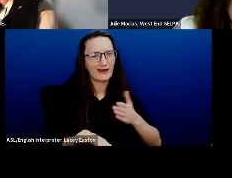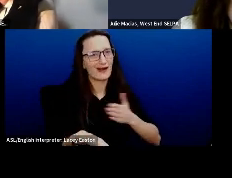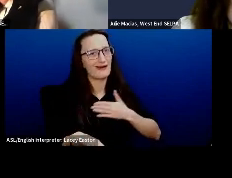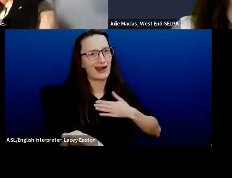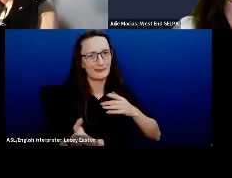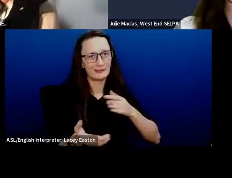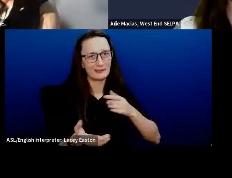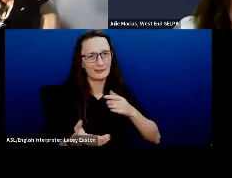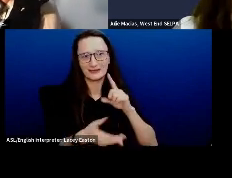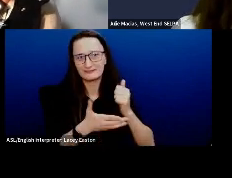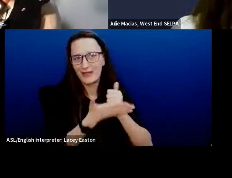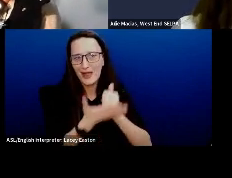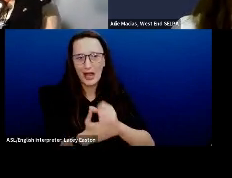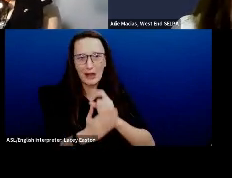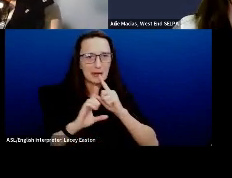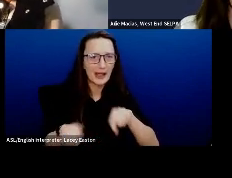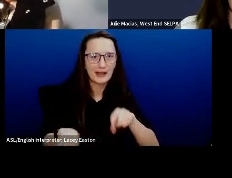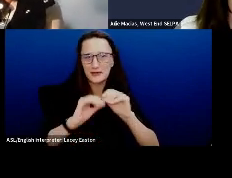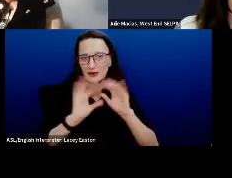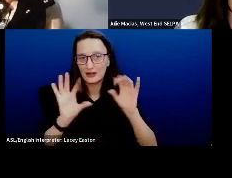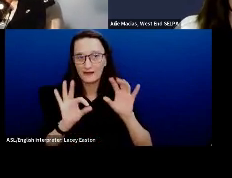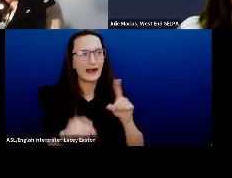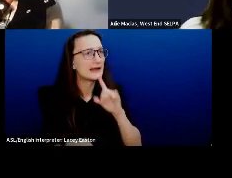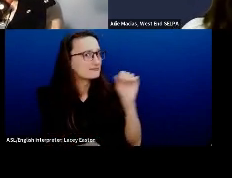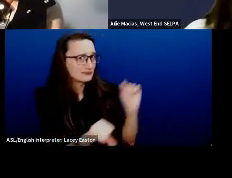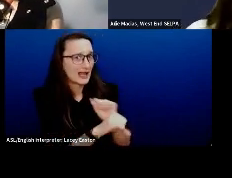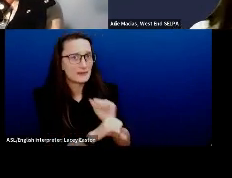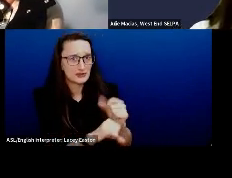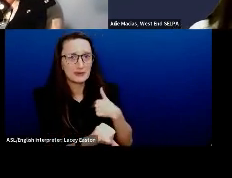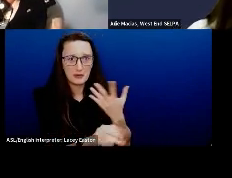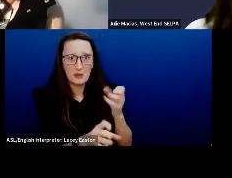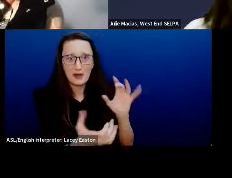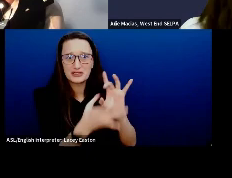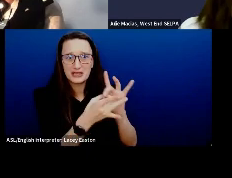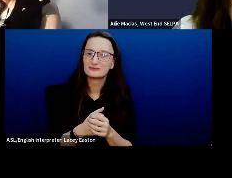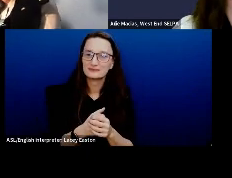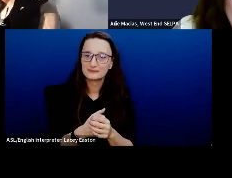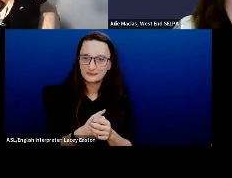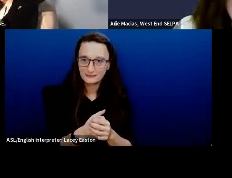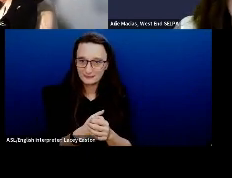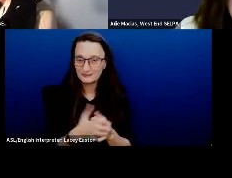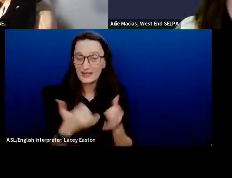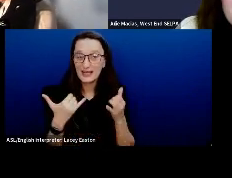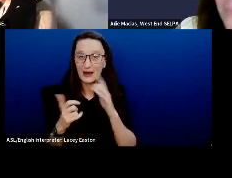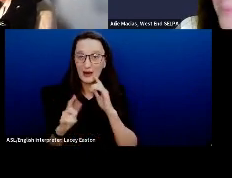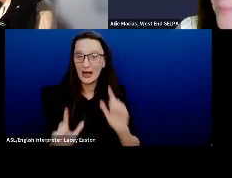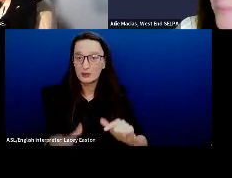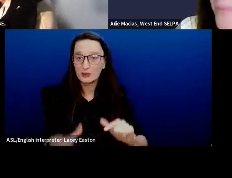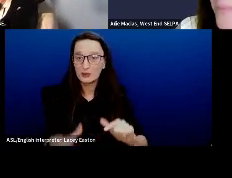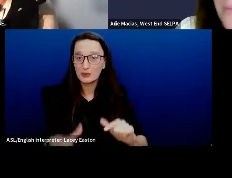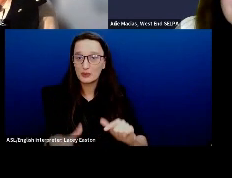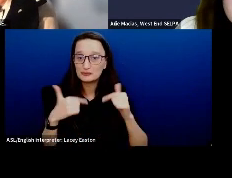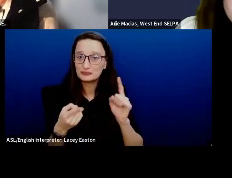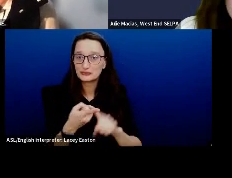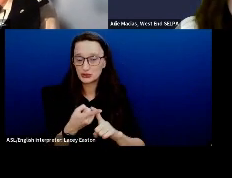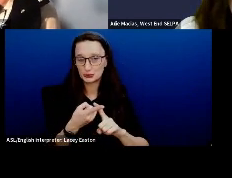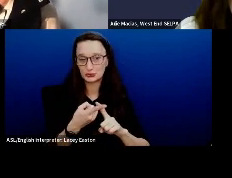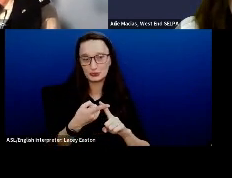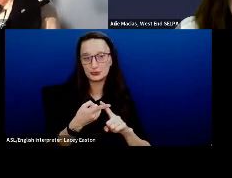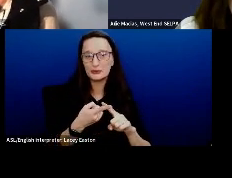comunicarnos con usted. Gracias, así que se lo entregaré al centro de empoderamiento familiar Rowell